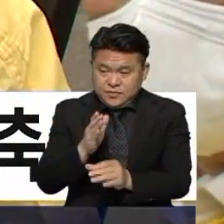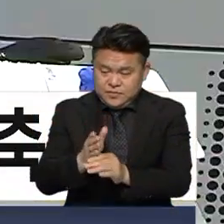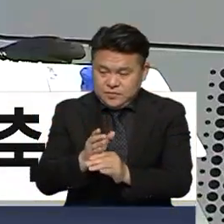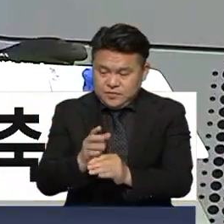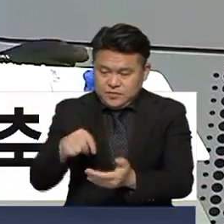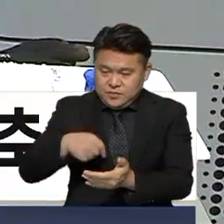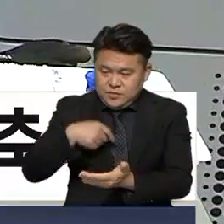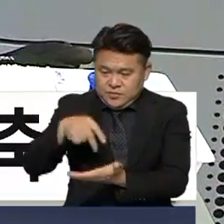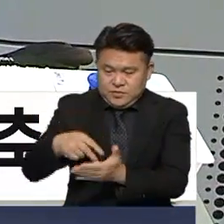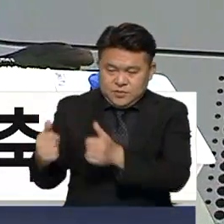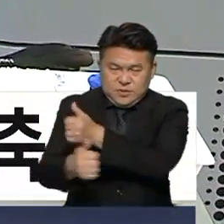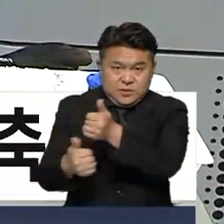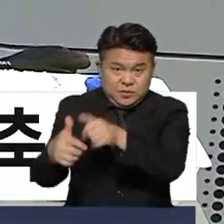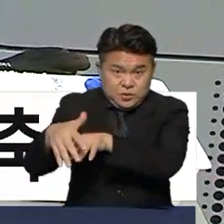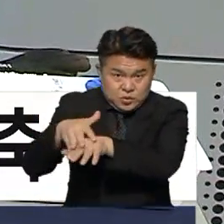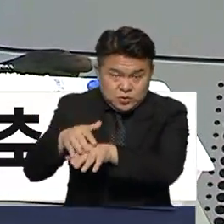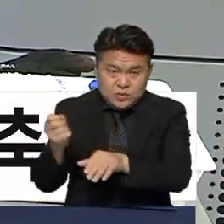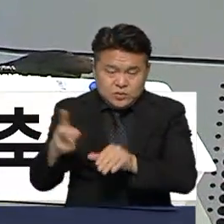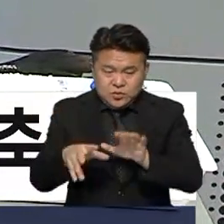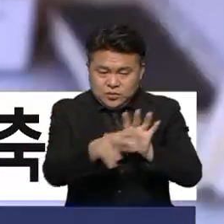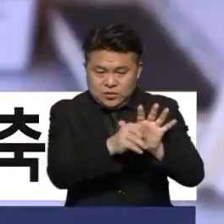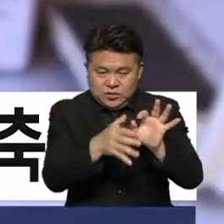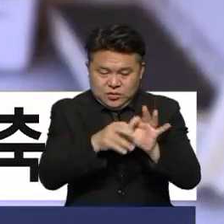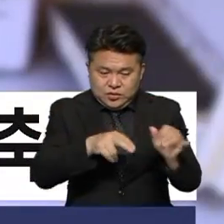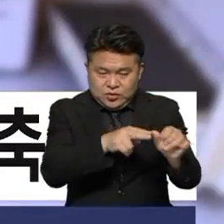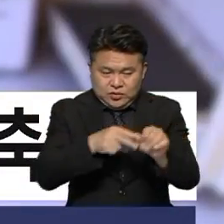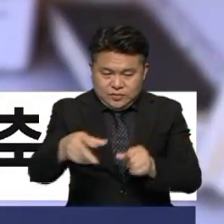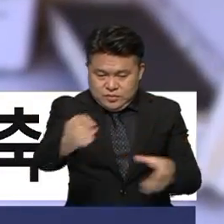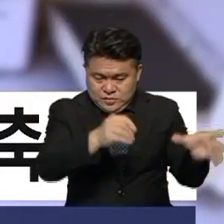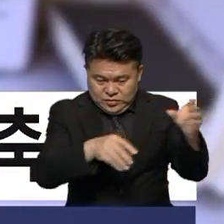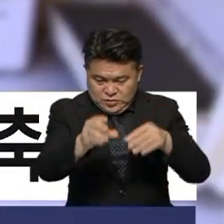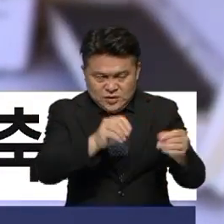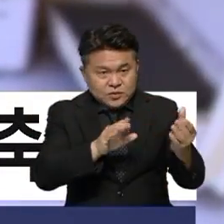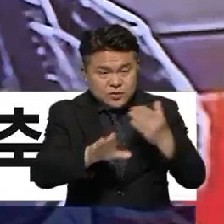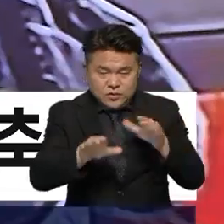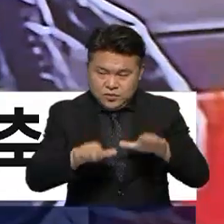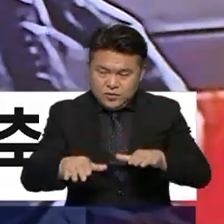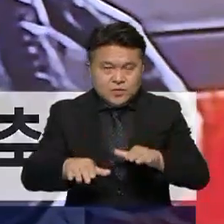구성하고 코로나 빅데이터 플랫폼을 만들어 올해 말까지 환자와 진료 정보를